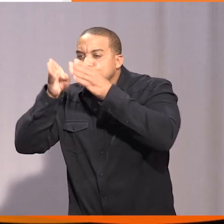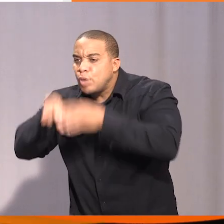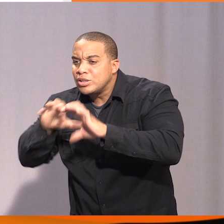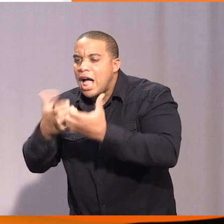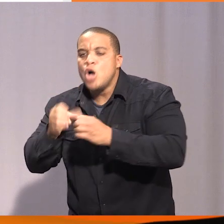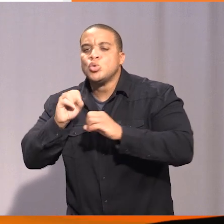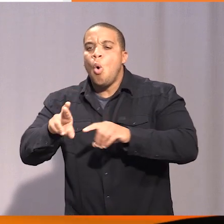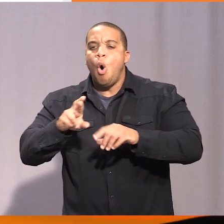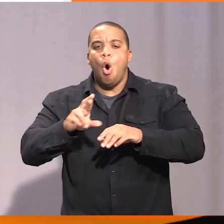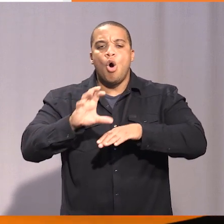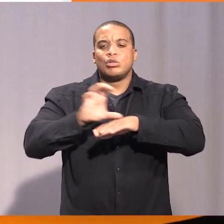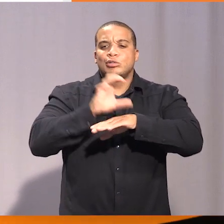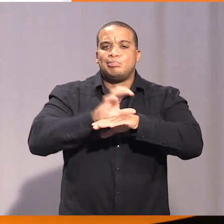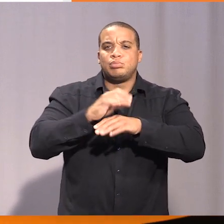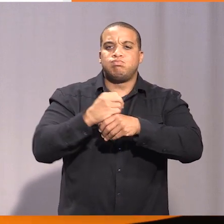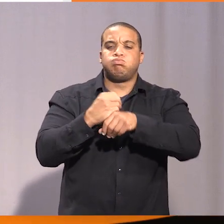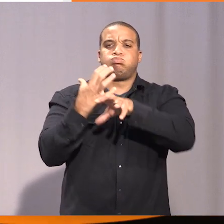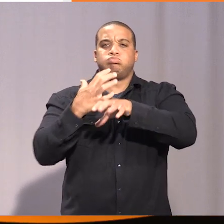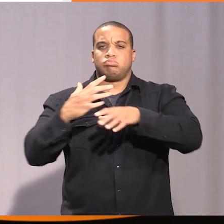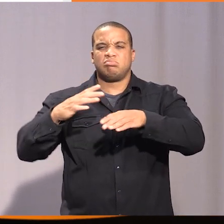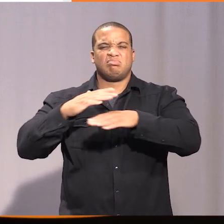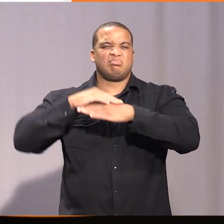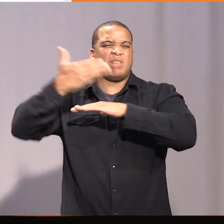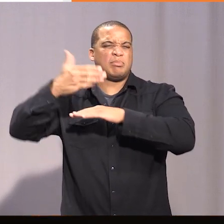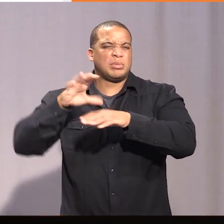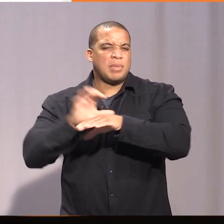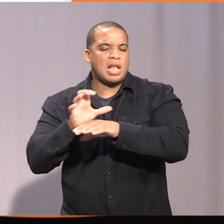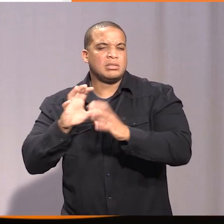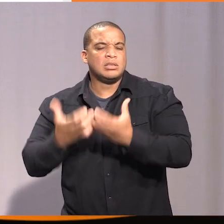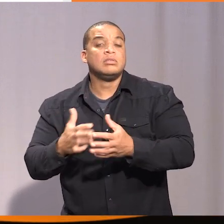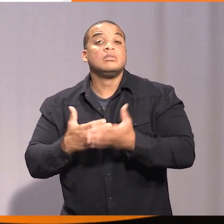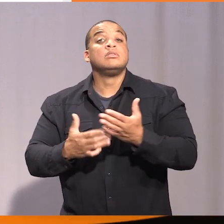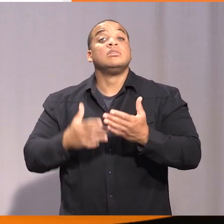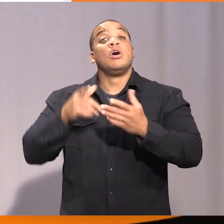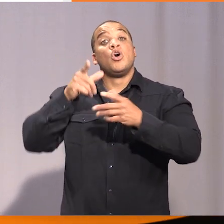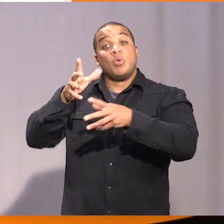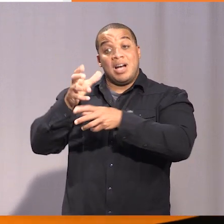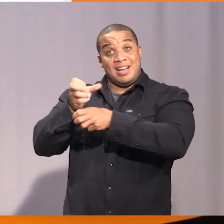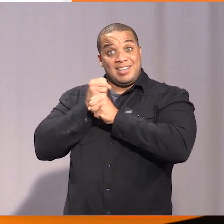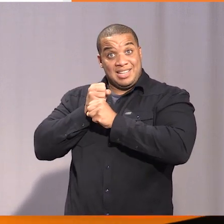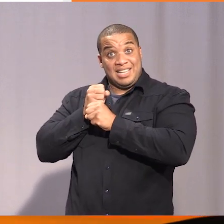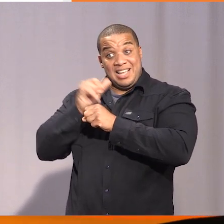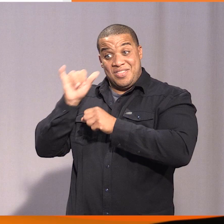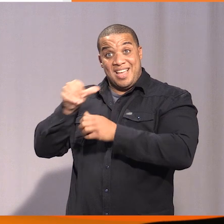Generalmente se envía la carta uno o dos días antes del comienzo del semestre, y entonces deberán reenviar por